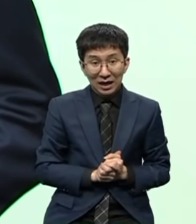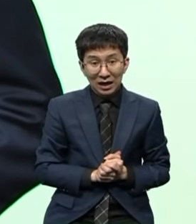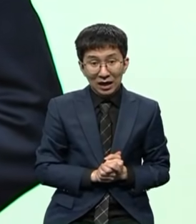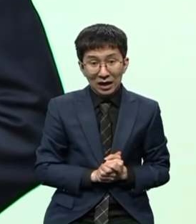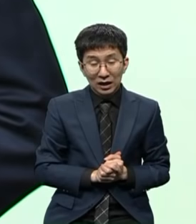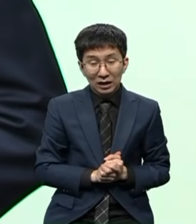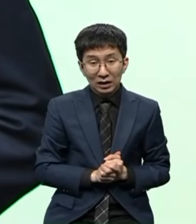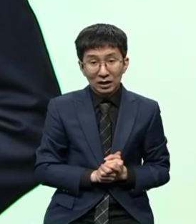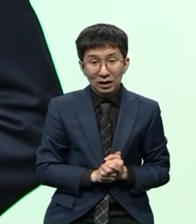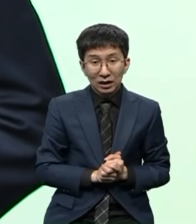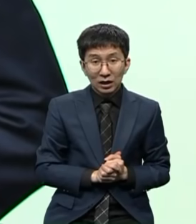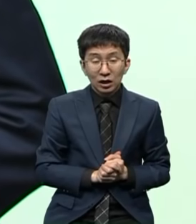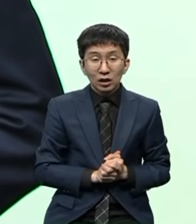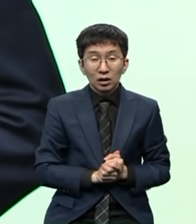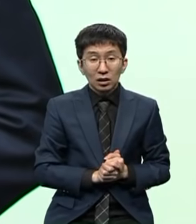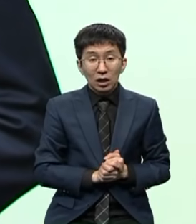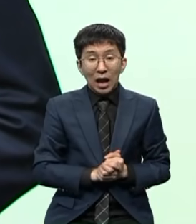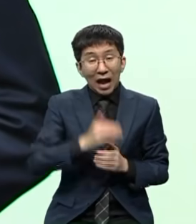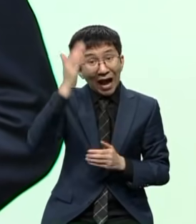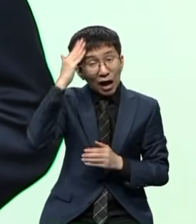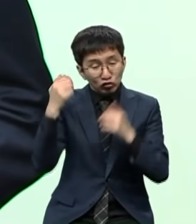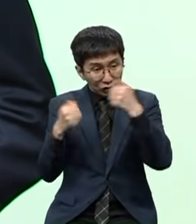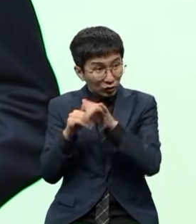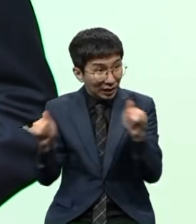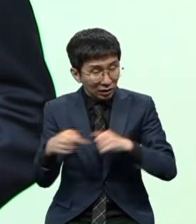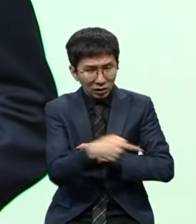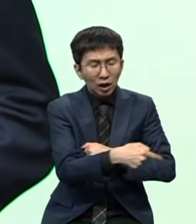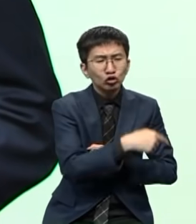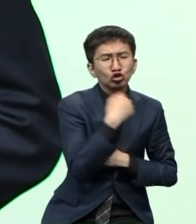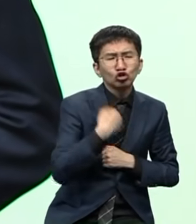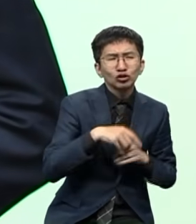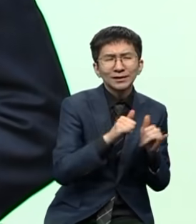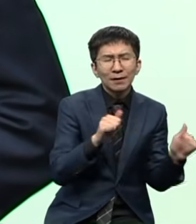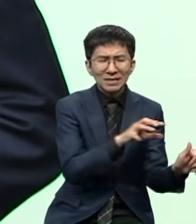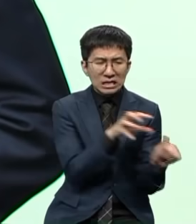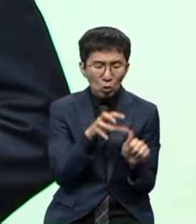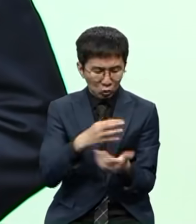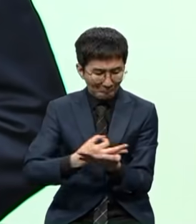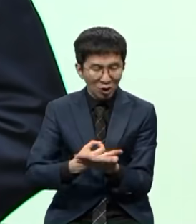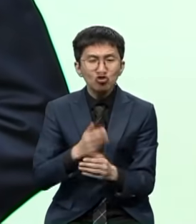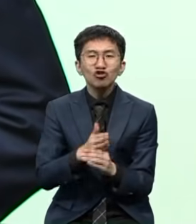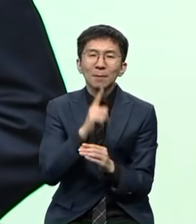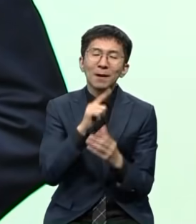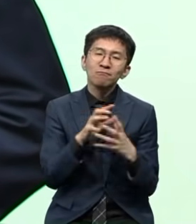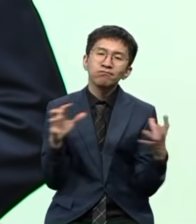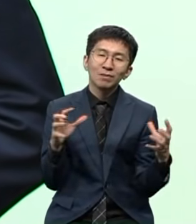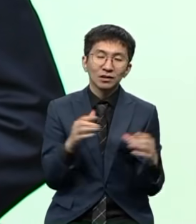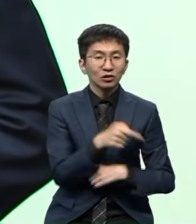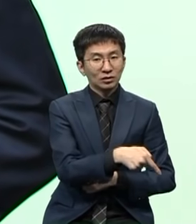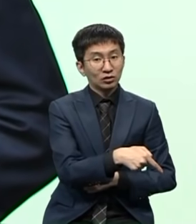중국 팬들을 이용해 이득을 얻고 있다고 주장했습니다. 중국의 연예인과 팬클럽 정부 운동이 한류 문화에도 영향을 미치고 있습니다.